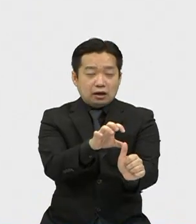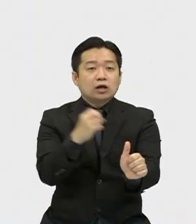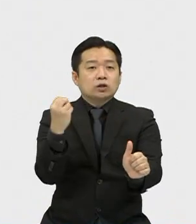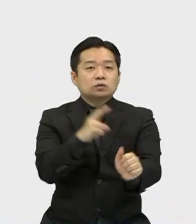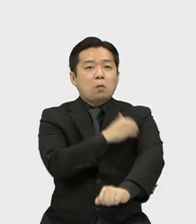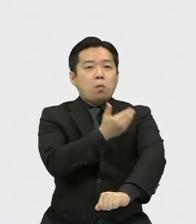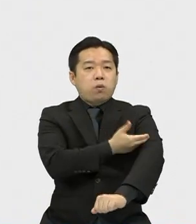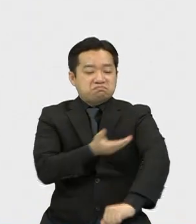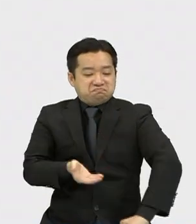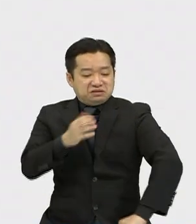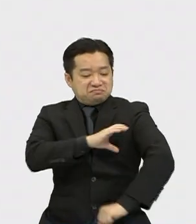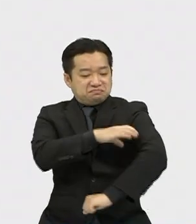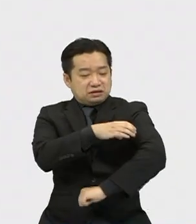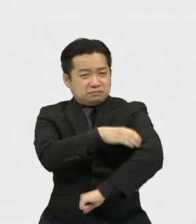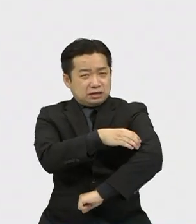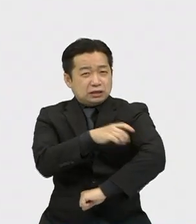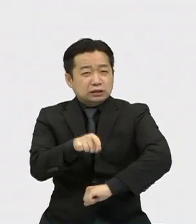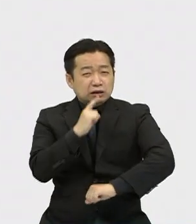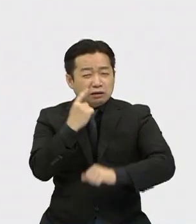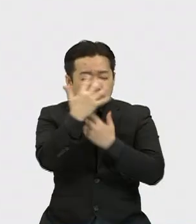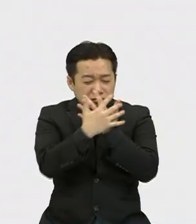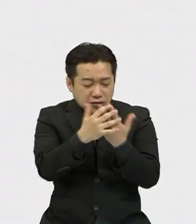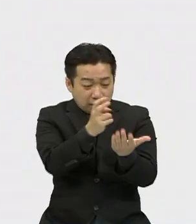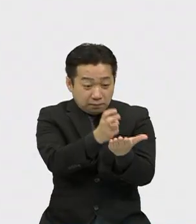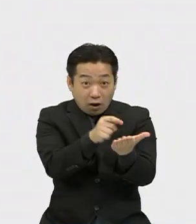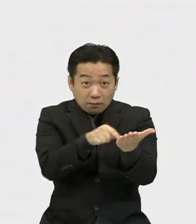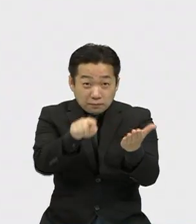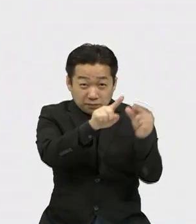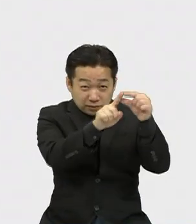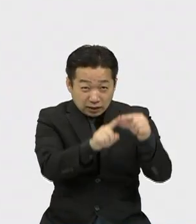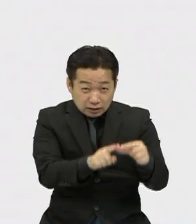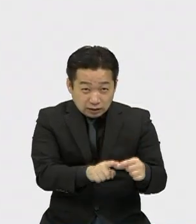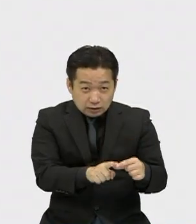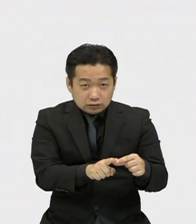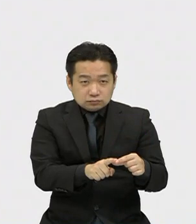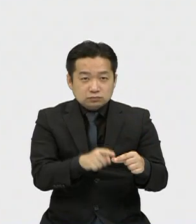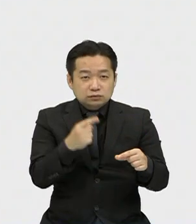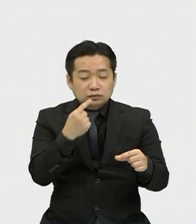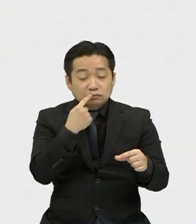등 다소 모호한 법 조항 해소를 파고들어 제재를 피할 수 있다는 판단 때문이라는